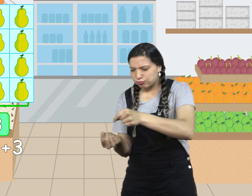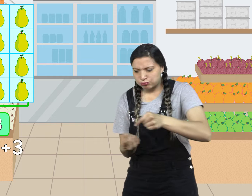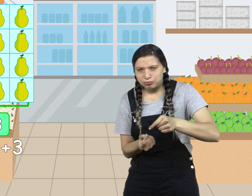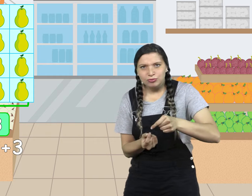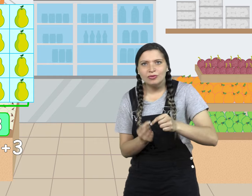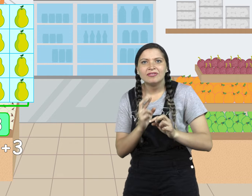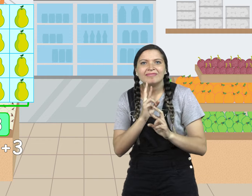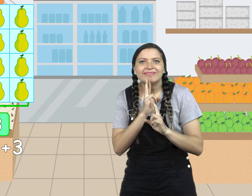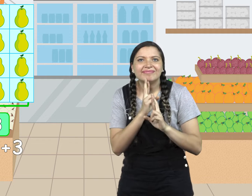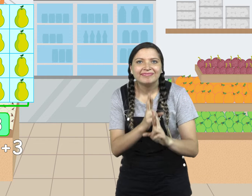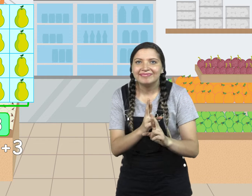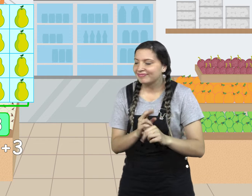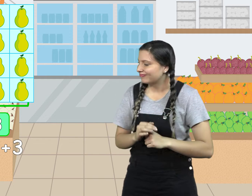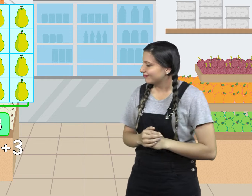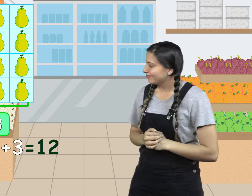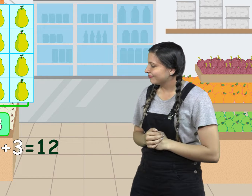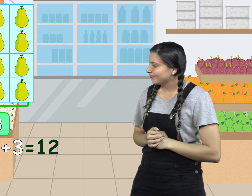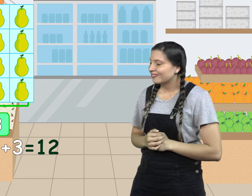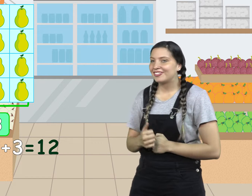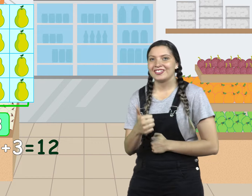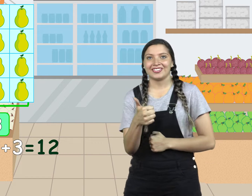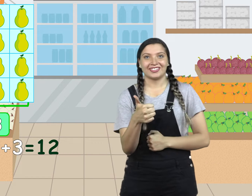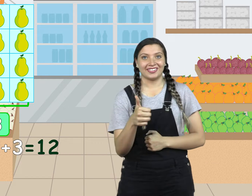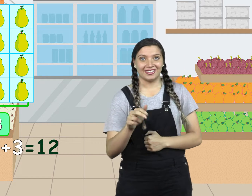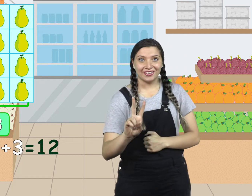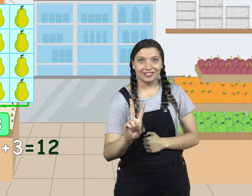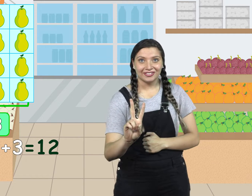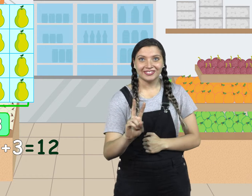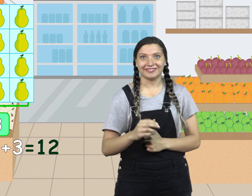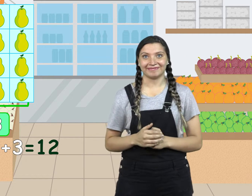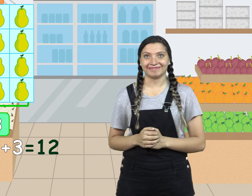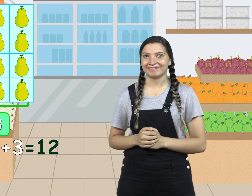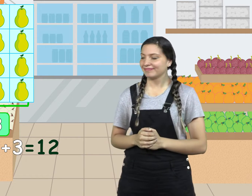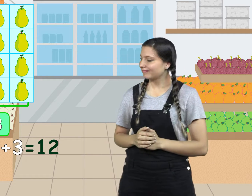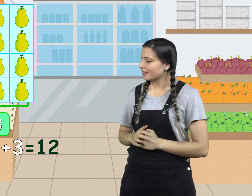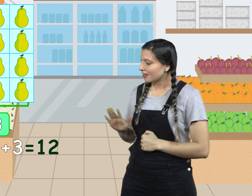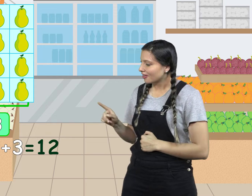Al sumar esta cantidad tenemos un total de doce peras,